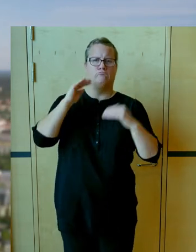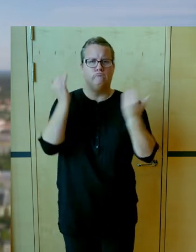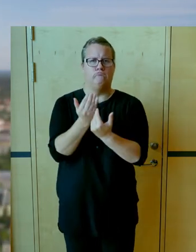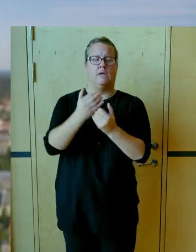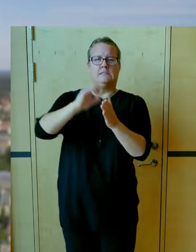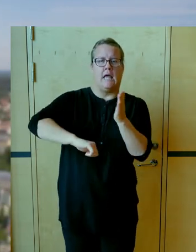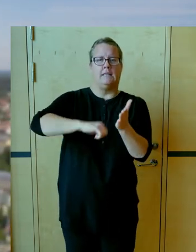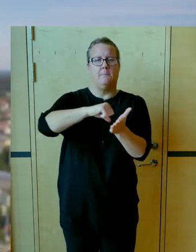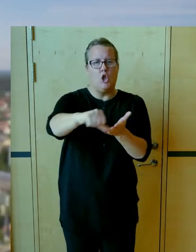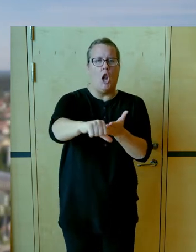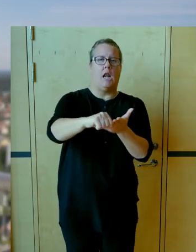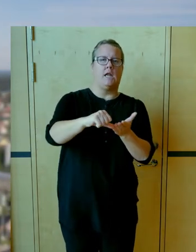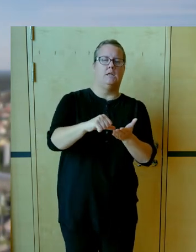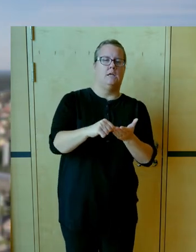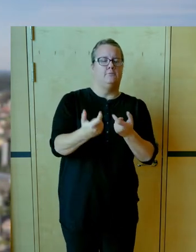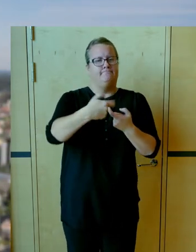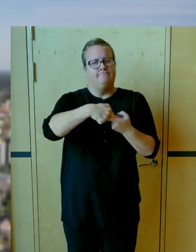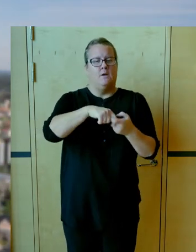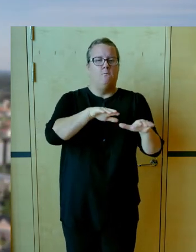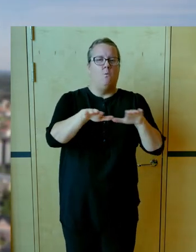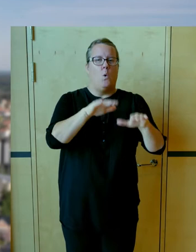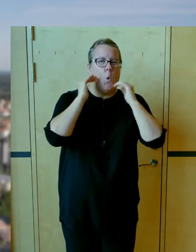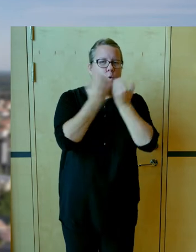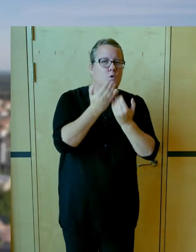Ring ett vård och omsorgsboende eller skola